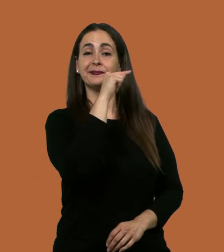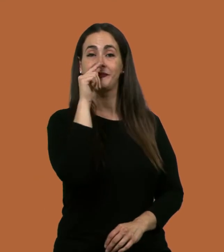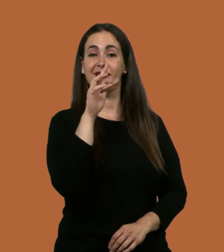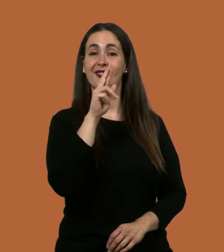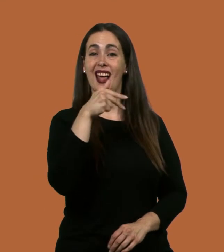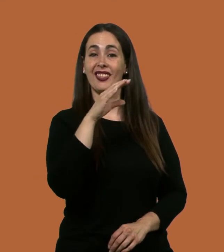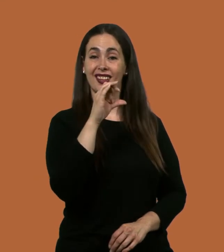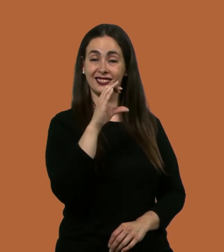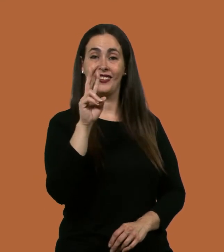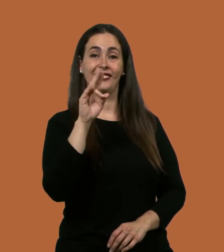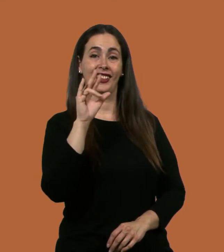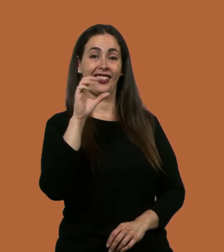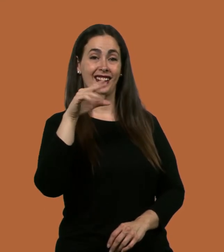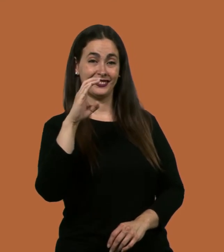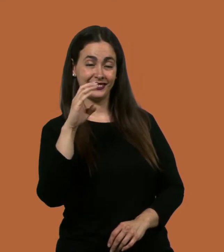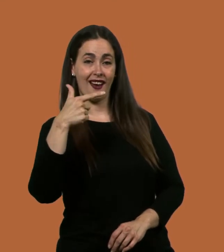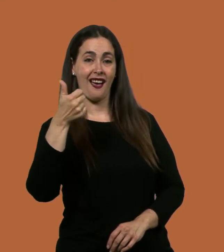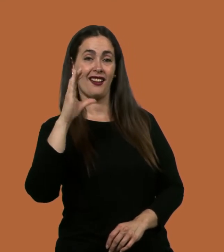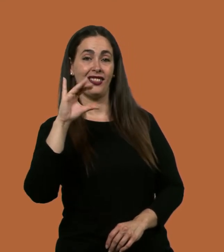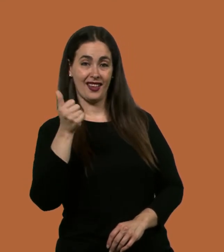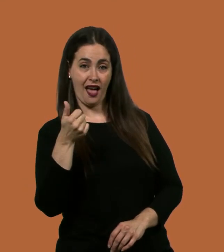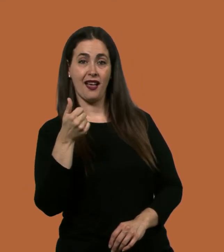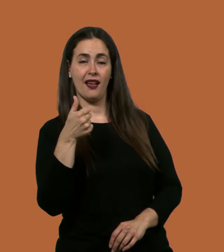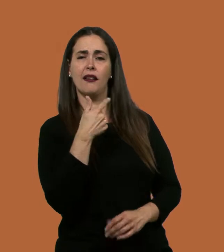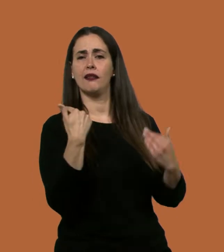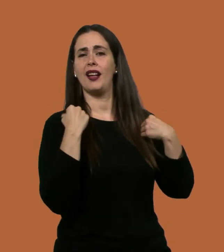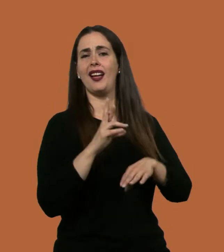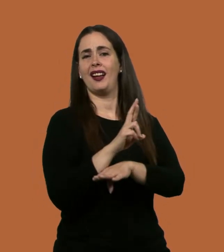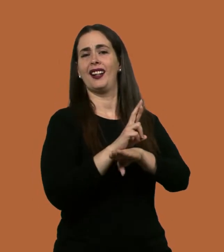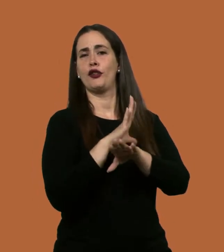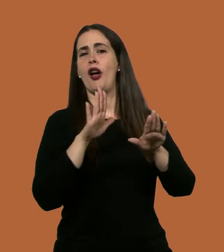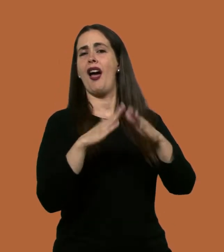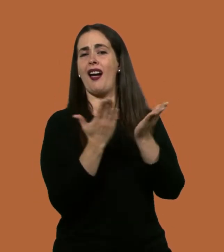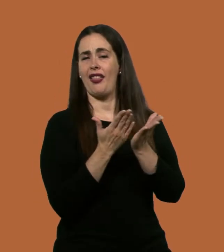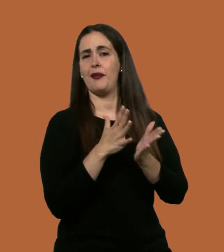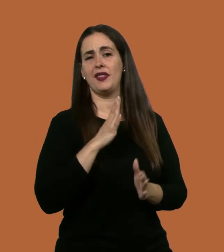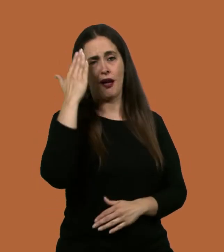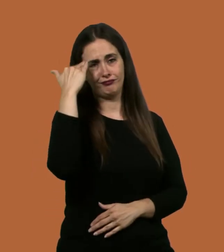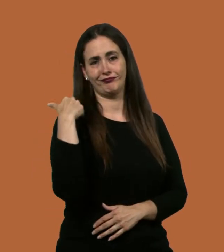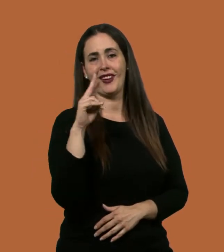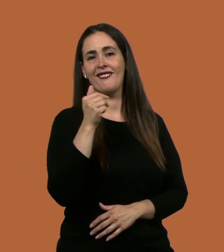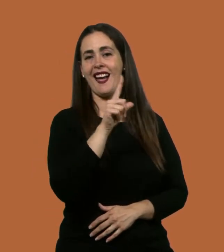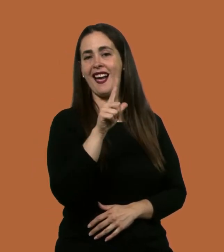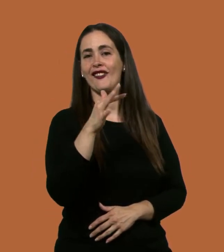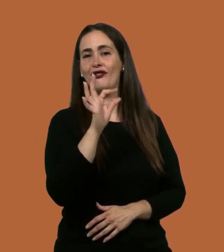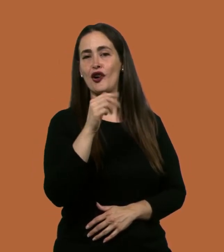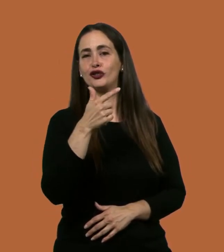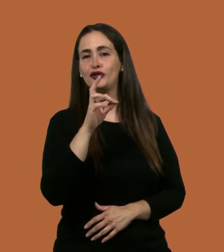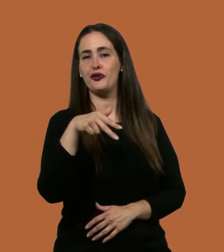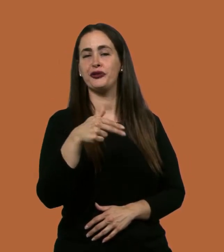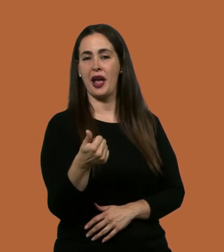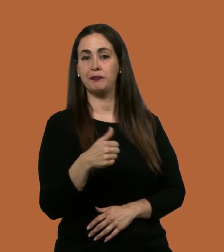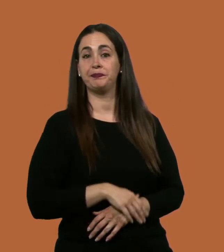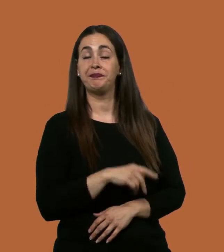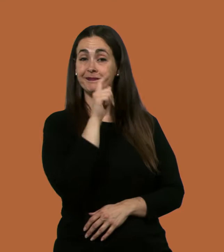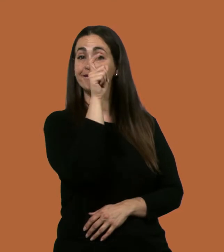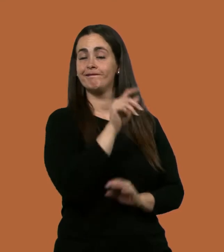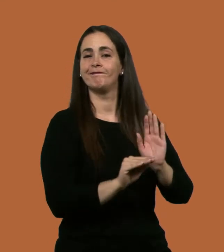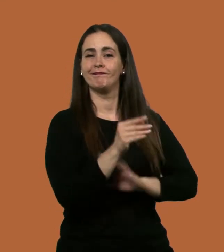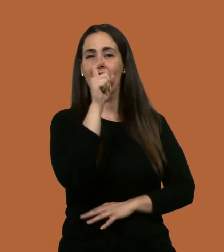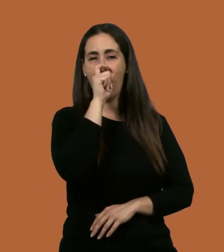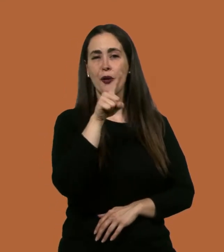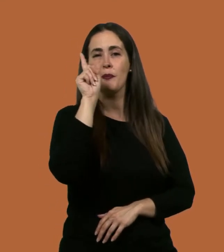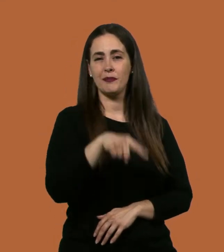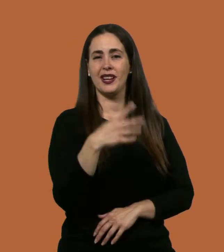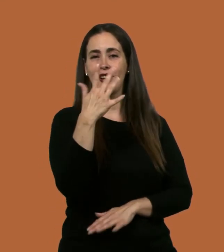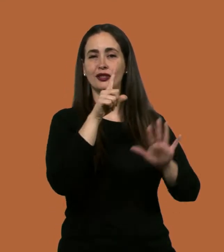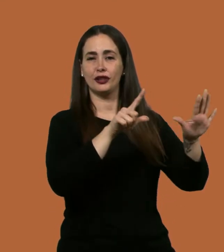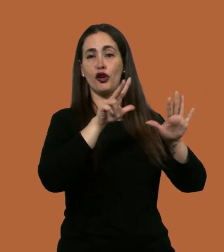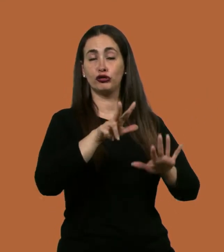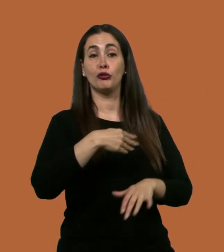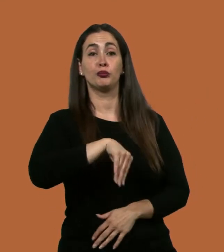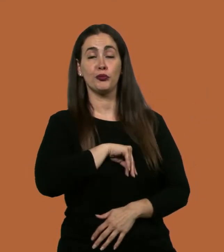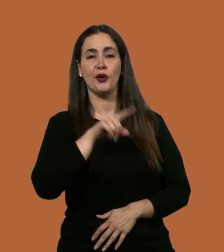Francesc Vicenç Garcia, el Rector de Vallfogona (1578-1623) -que va conèixer al bandoler-,